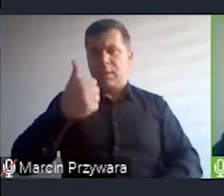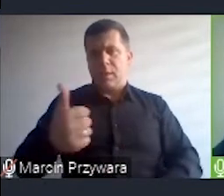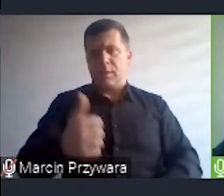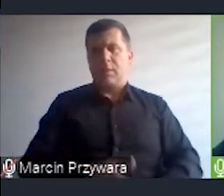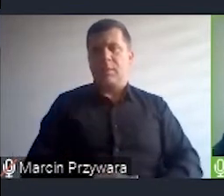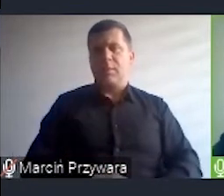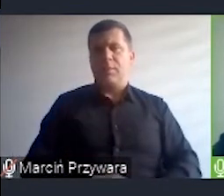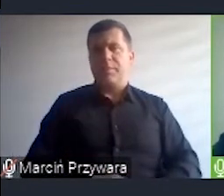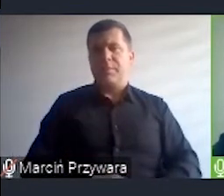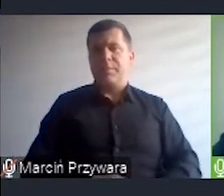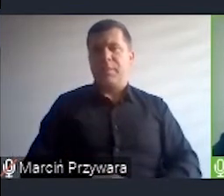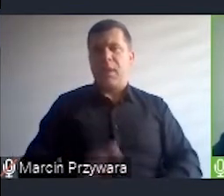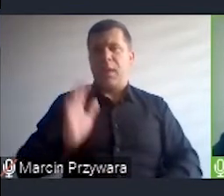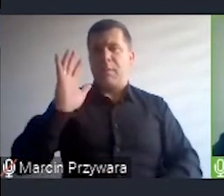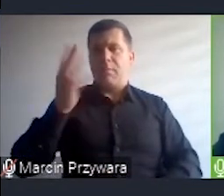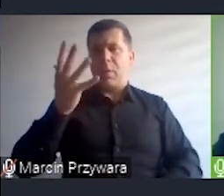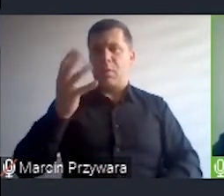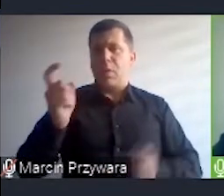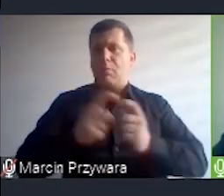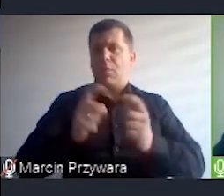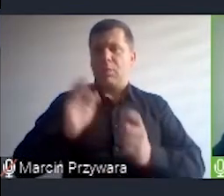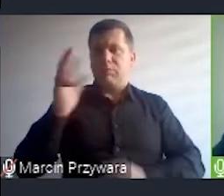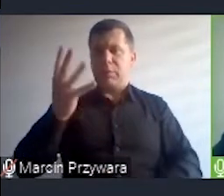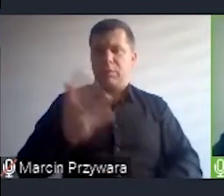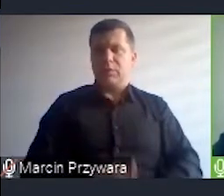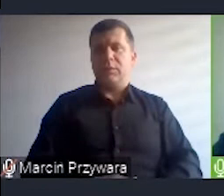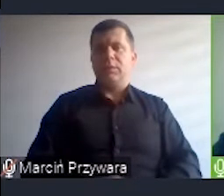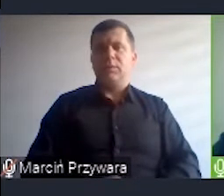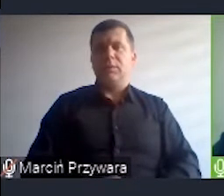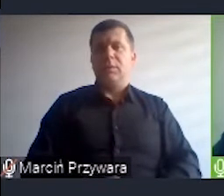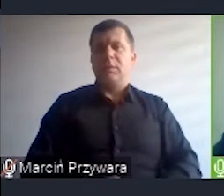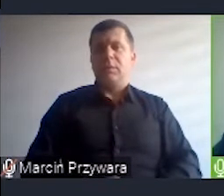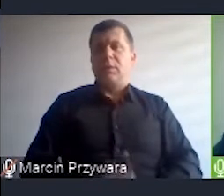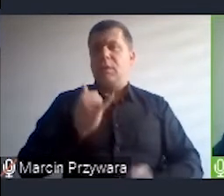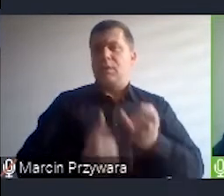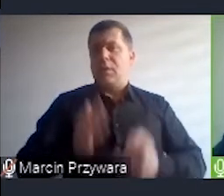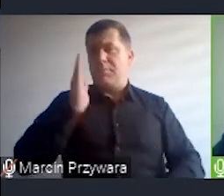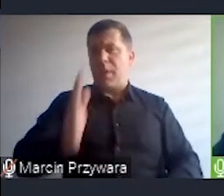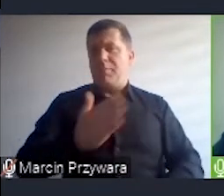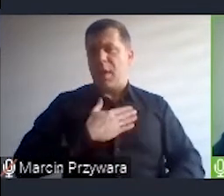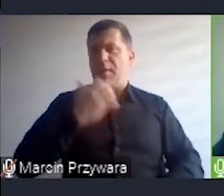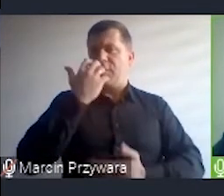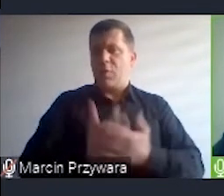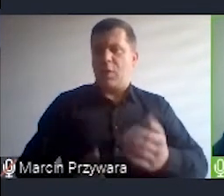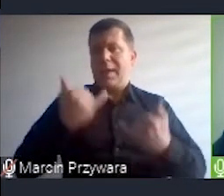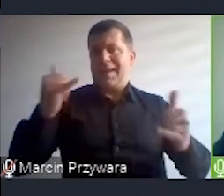W punkcie 5. Czyli jeżeli będziemy mieli wykorzystanie do innych celów – proporcja.